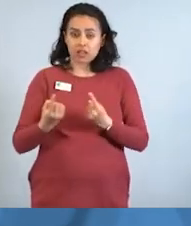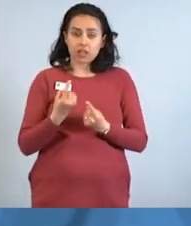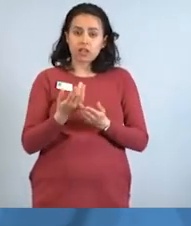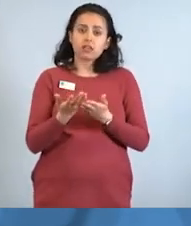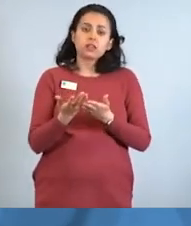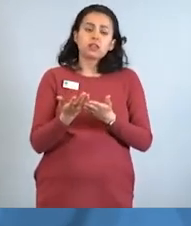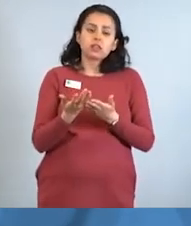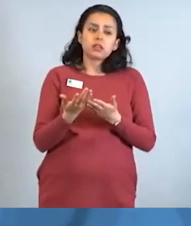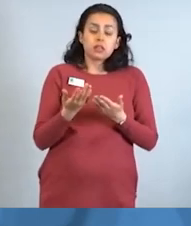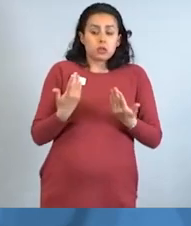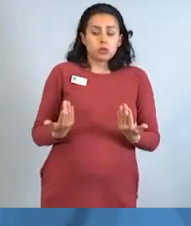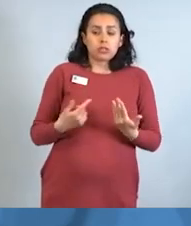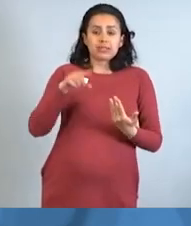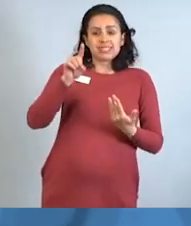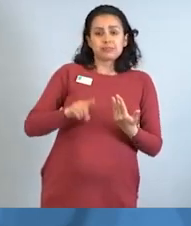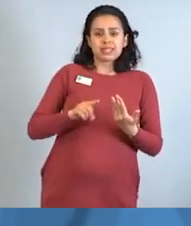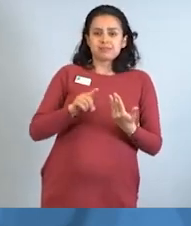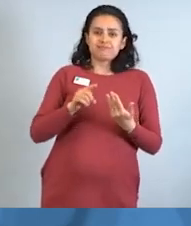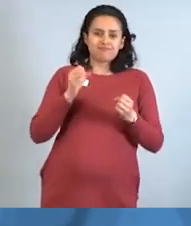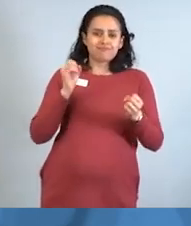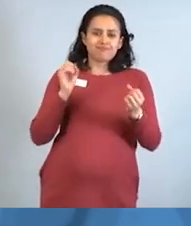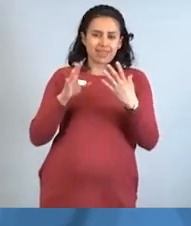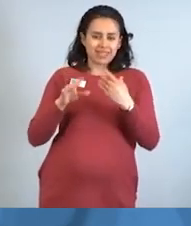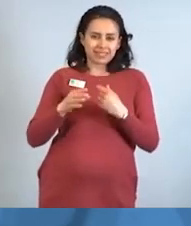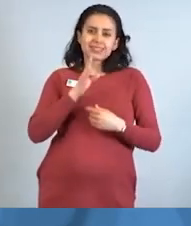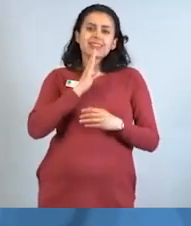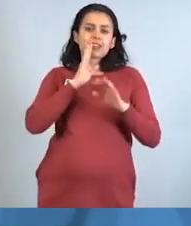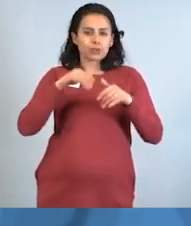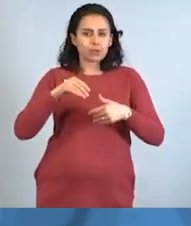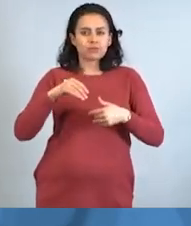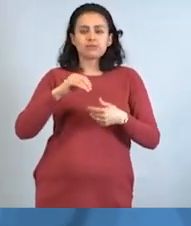Ensimmäiseksi mediassa puhuttiin Etelä-Afrikan tutkimuksesta,